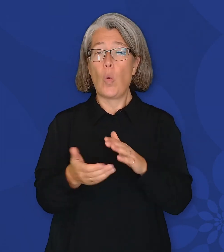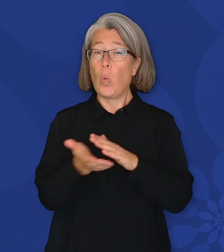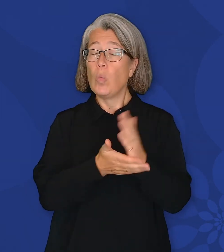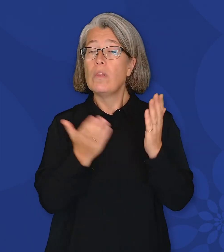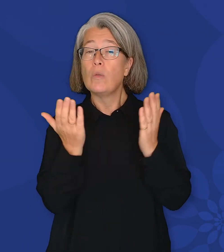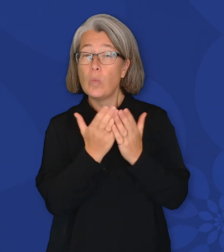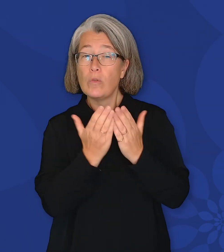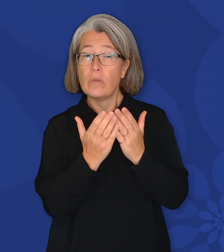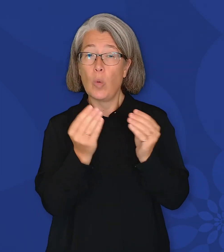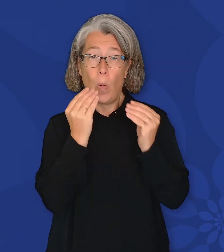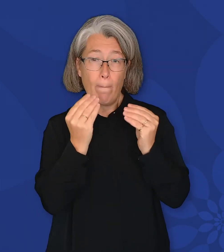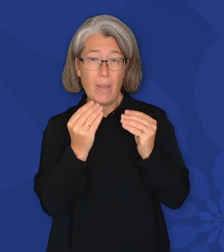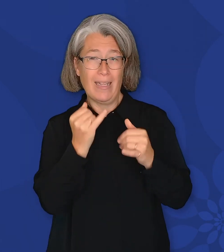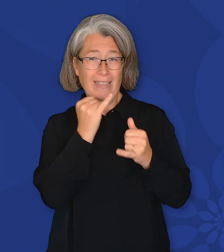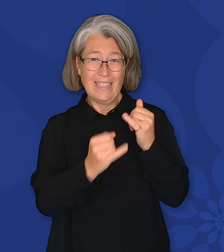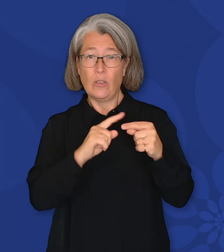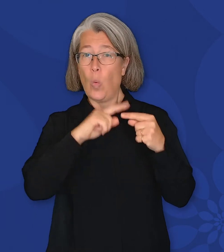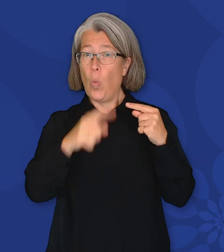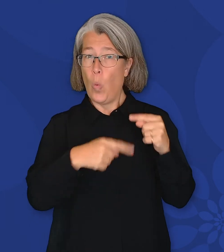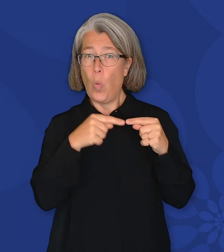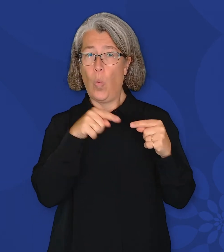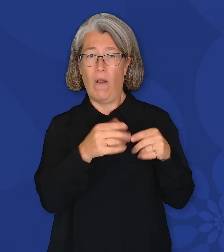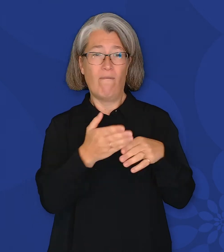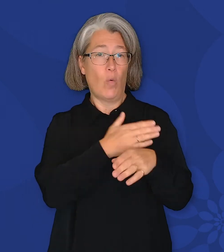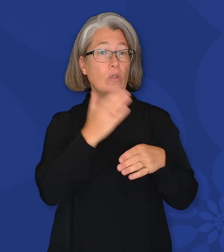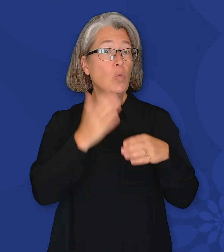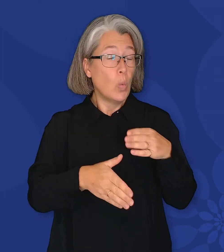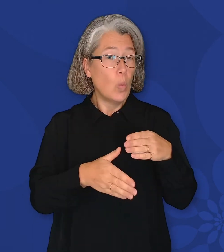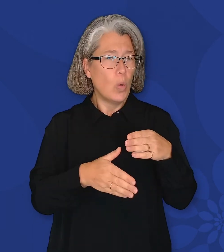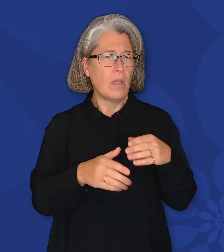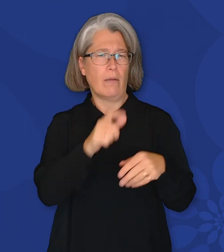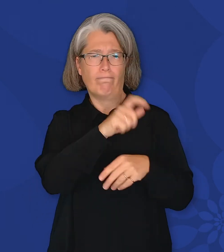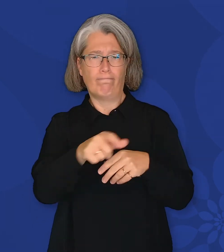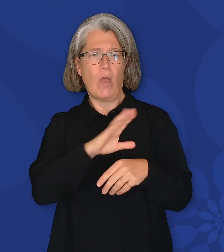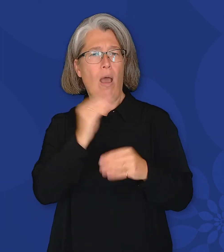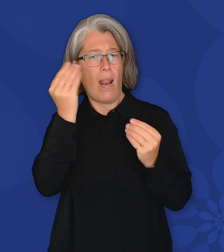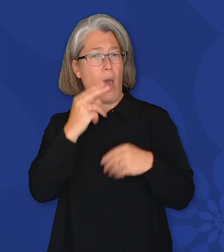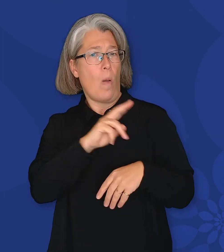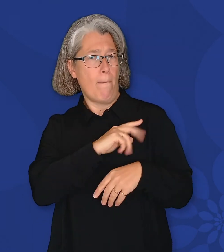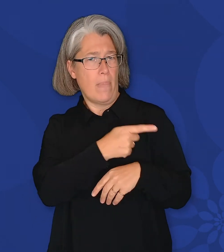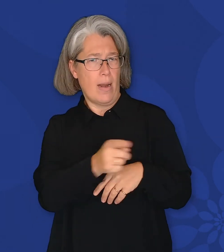Före utgången av den sista årskursen inom den grundläggande utbildningen ska -